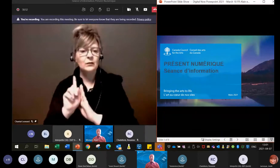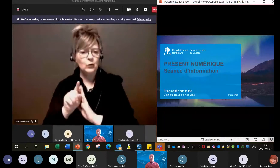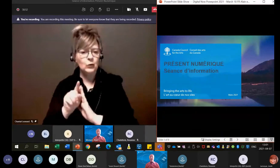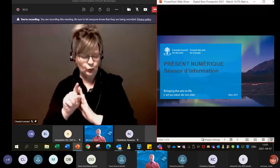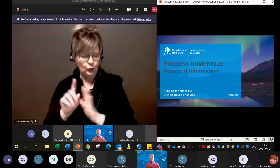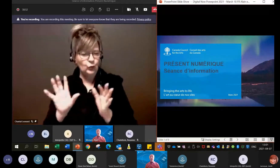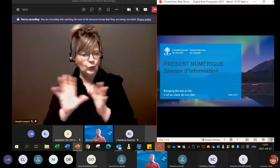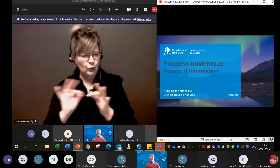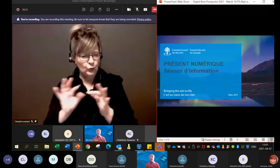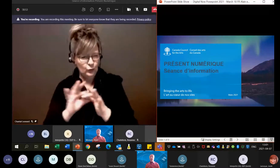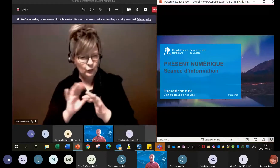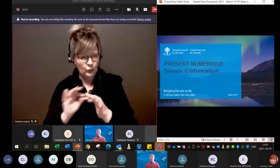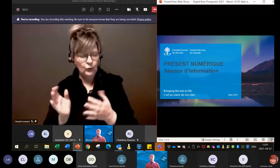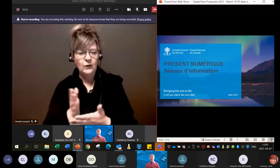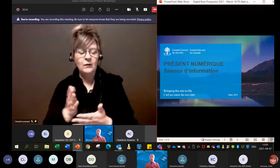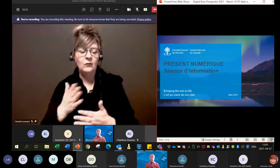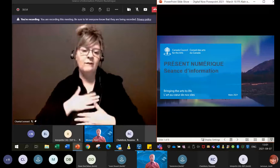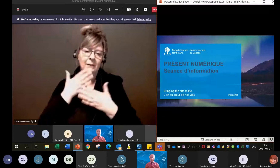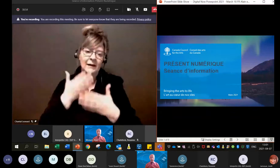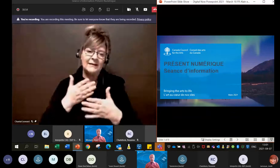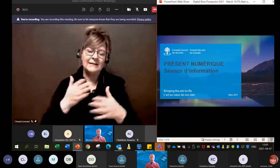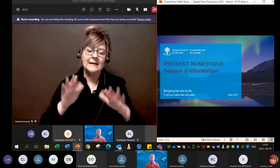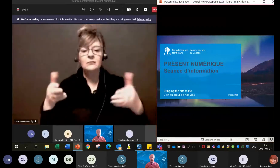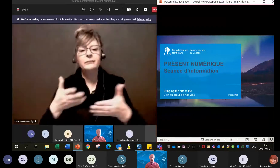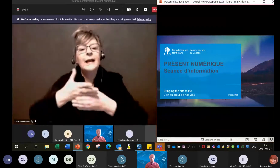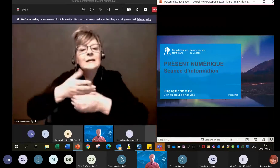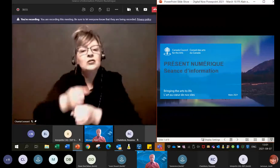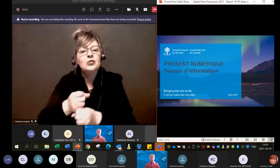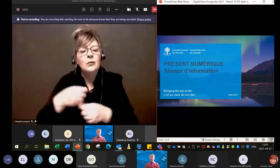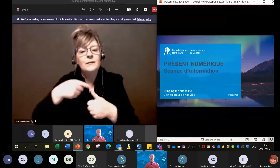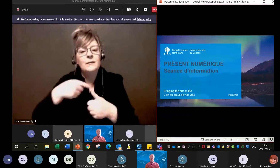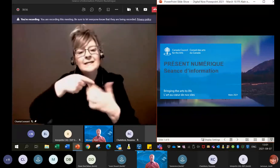laquelle j’aurai le plaisir de présenter un